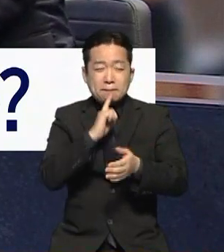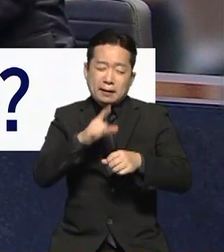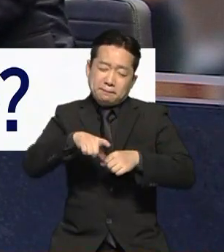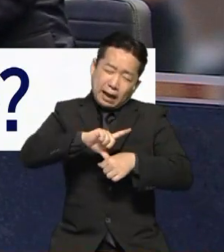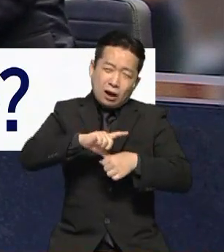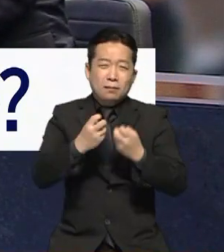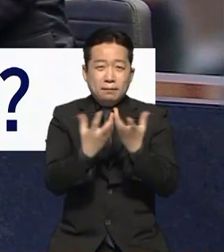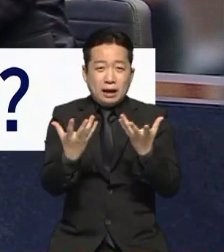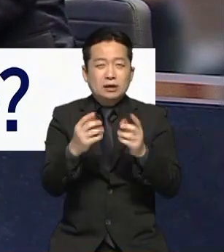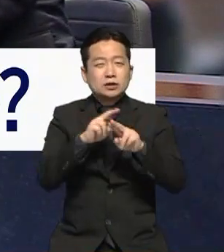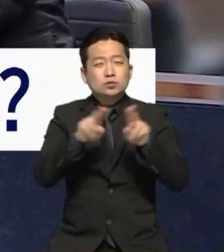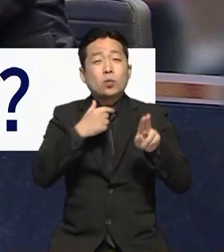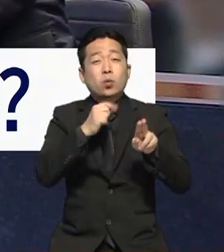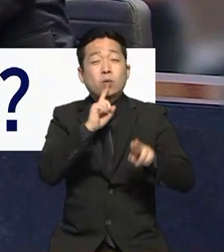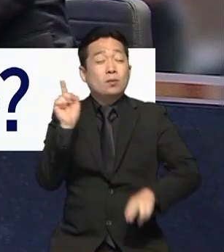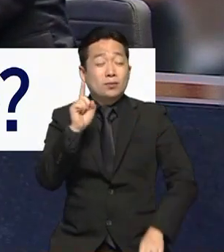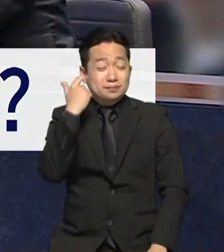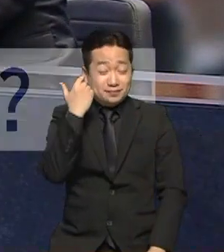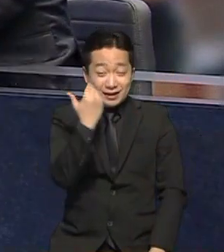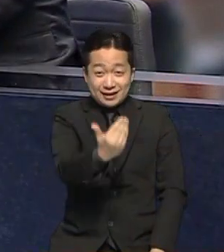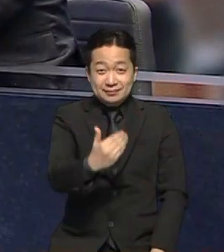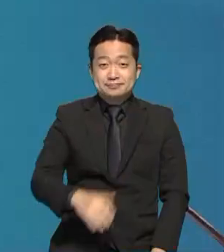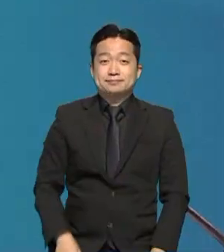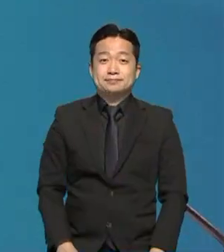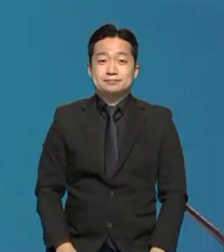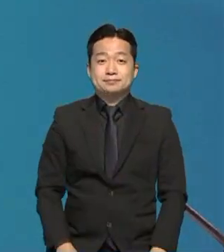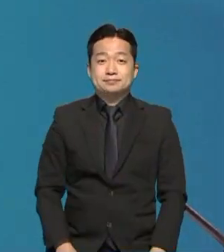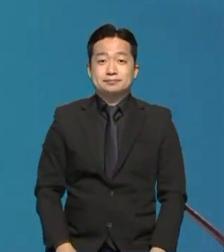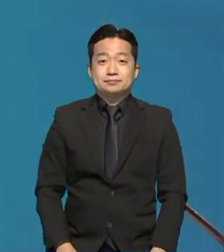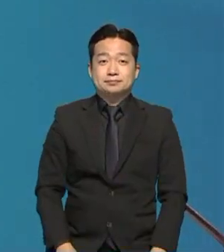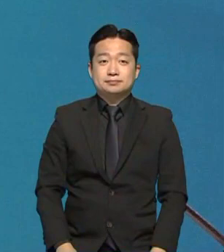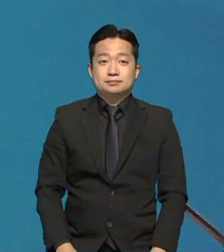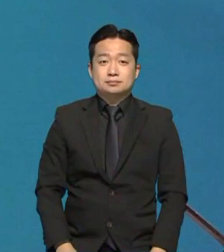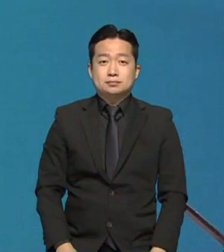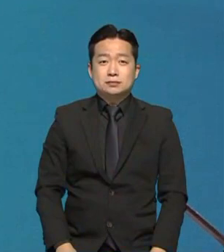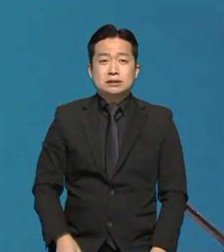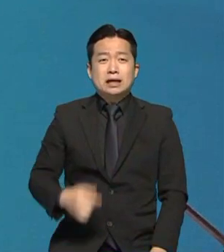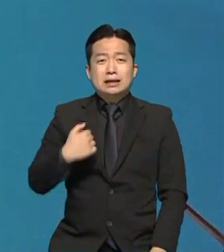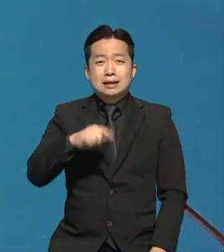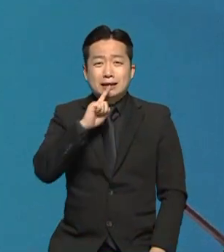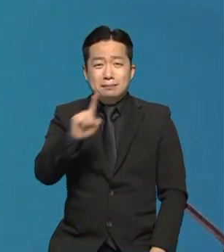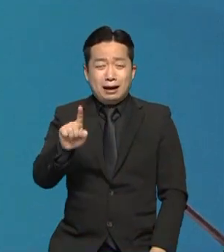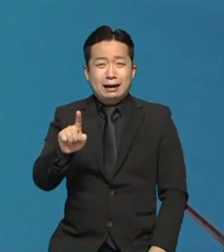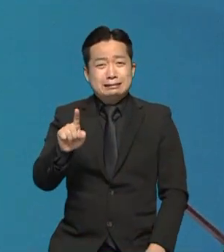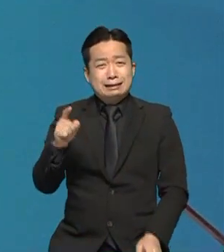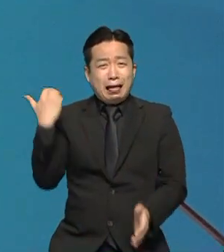시간을 되돌릴 수 있으면 주워담고 싶은 말씀 있으면 한번 소개해 주실까요? 주워담아야 되겠다는 생각까지는 아니고요.